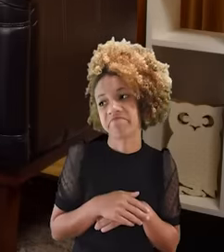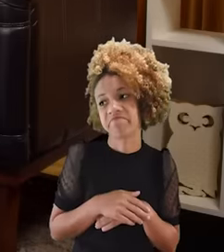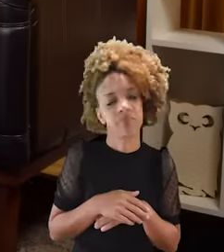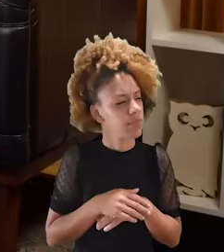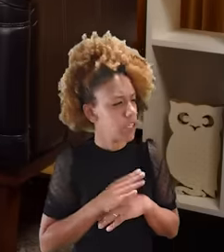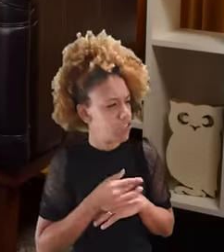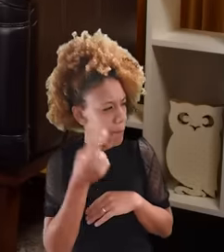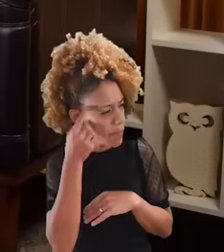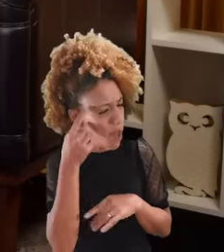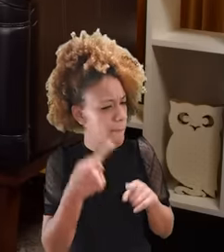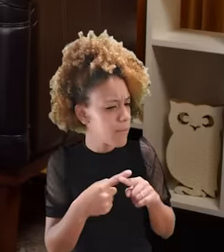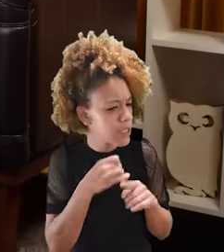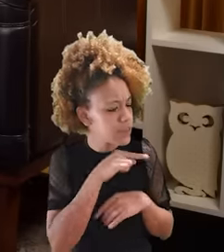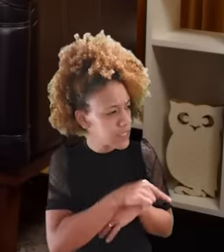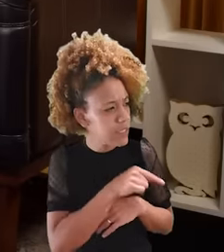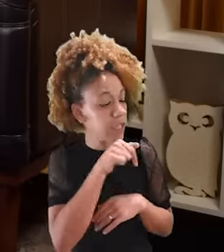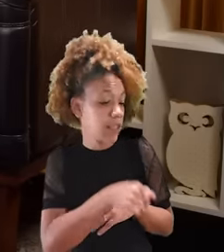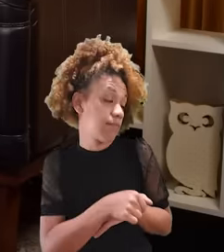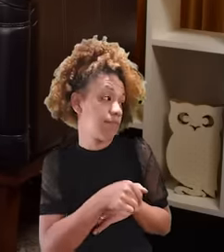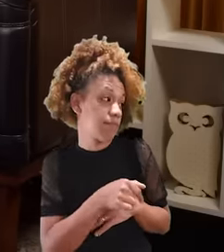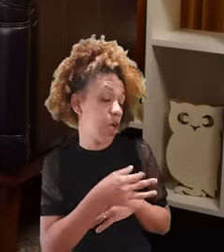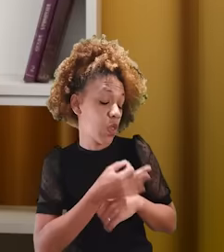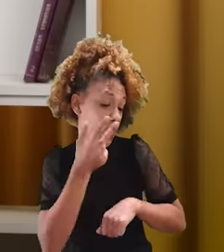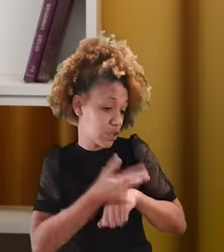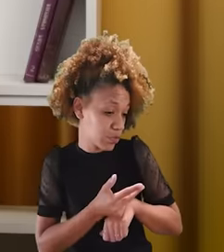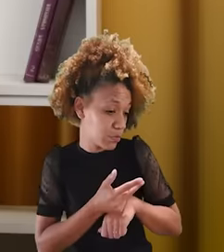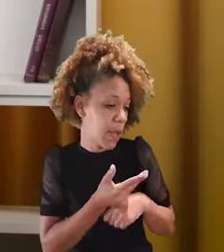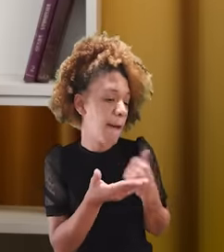parou para pensar nisso porque se você tá aqui nesse programa você tá me falando de diálogo